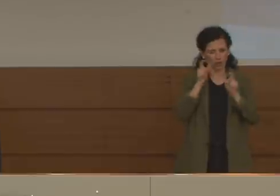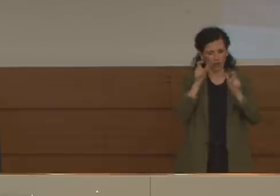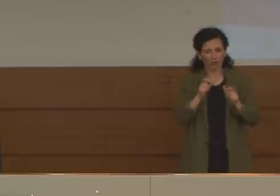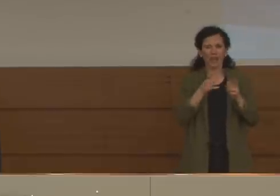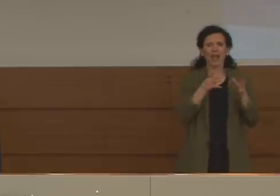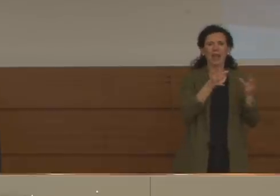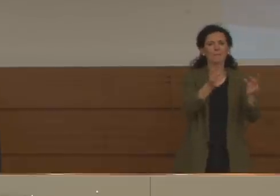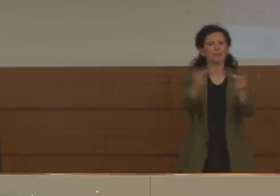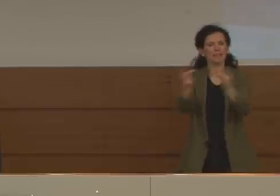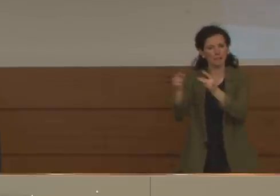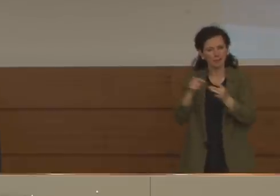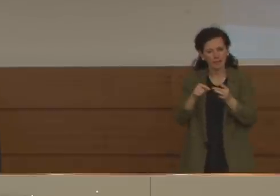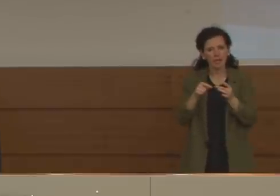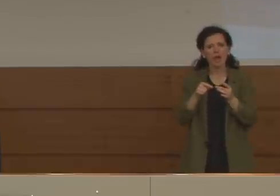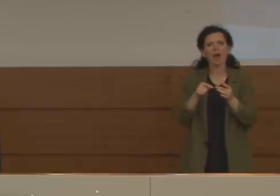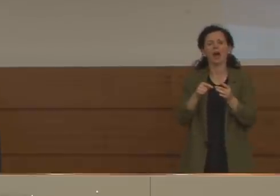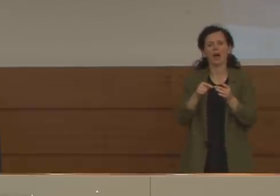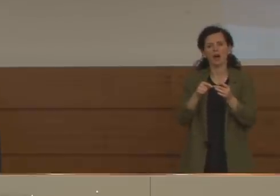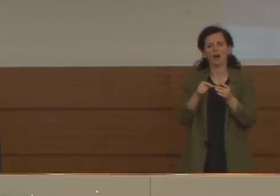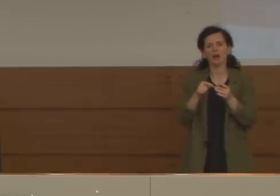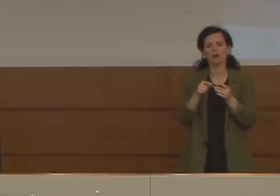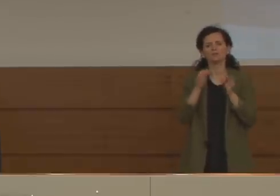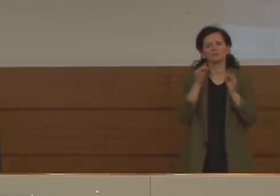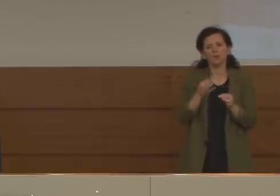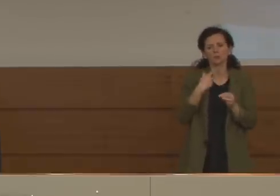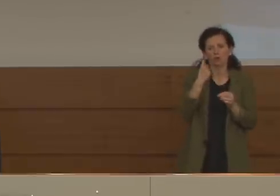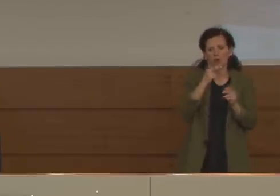un ricovero per una delle patologie che abbiamo citato prima.